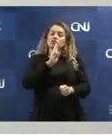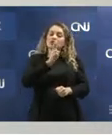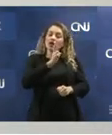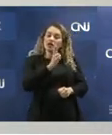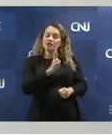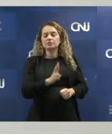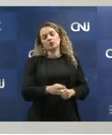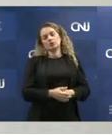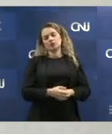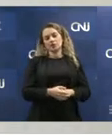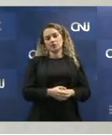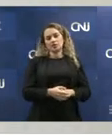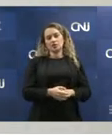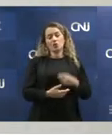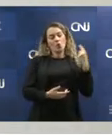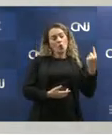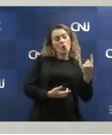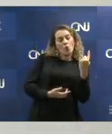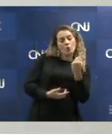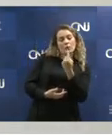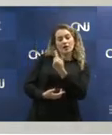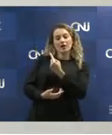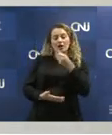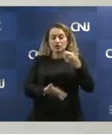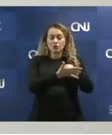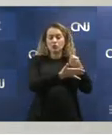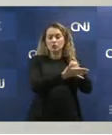Dr. Luís Carlos Valois, um para cada regime de cumprimento de pena.